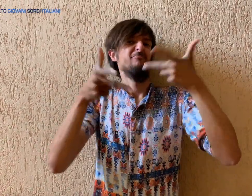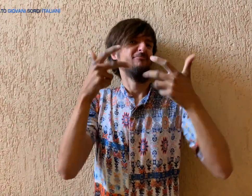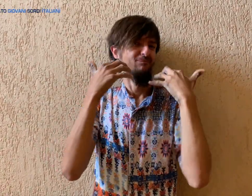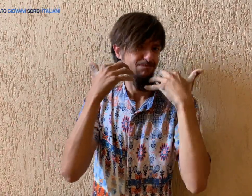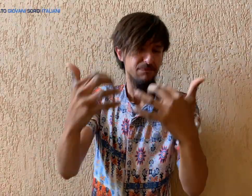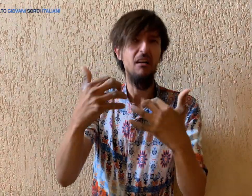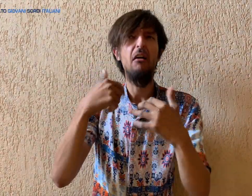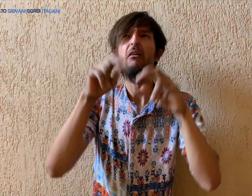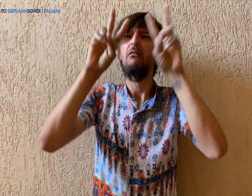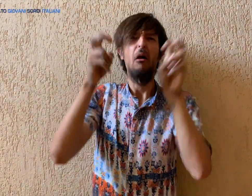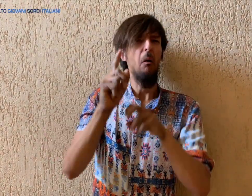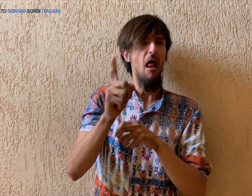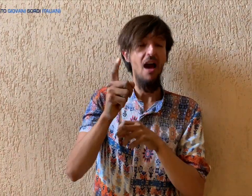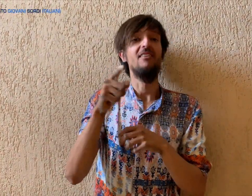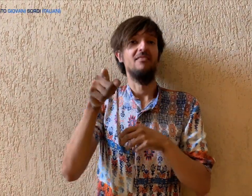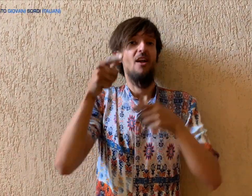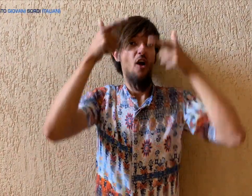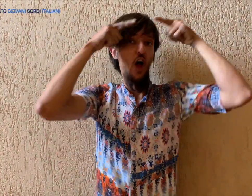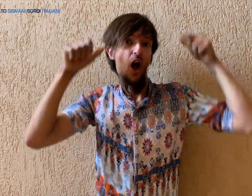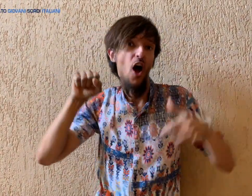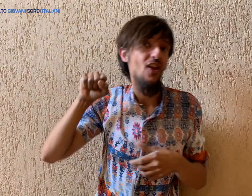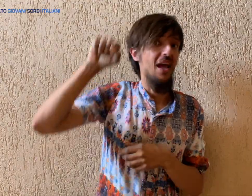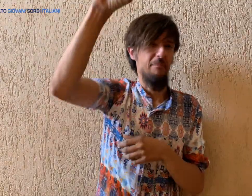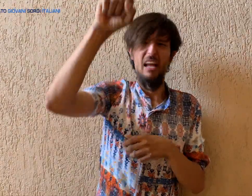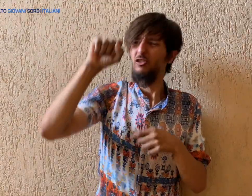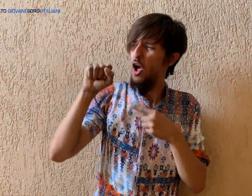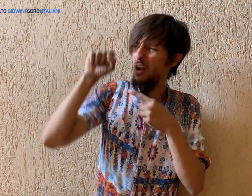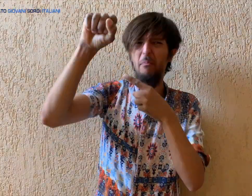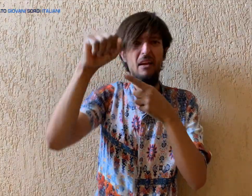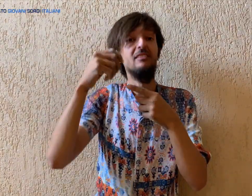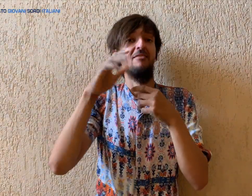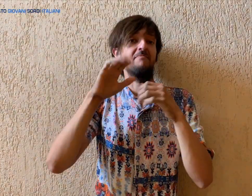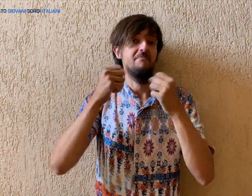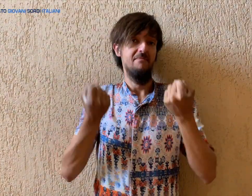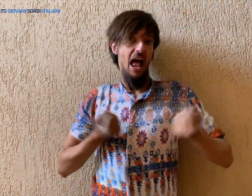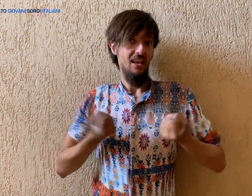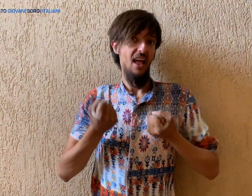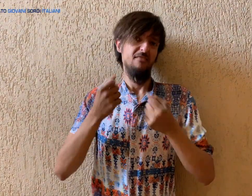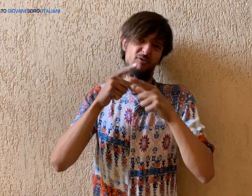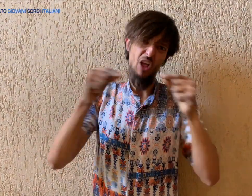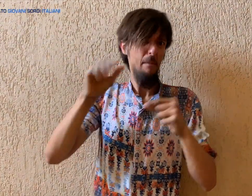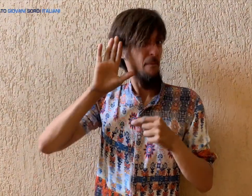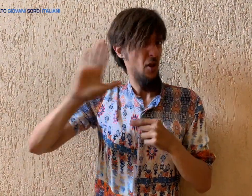io in quell’occasione interverrò per voi. Parlerò di “ONE PIECE”, ma di cosa si tratta? Del mondo Manga, tipici giapponesi.